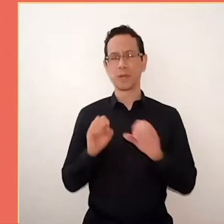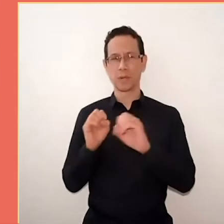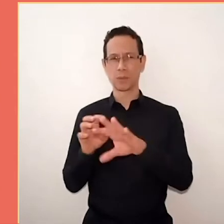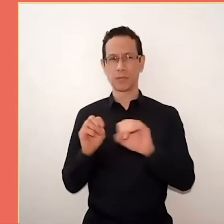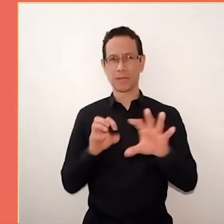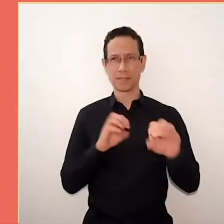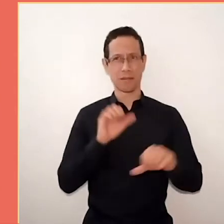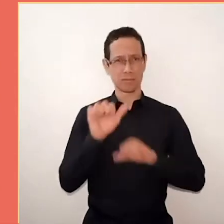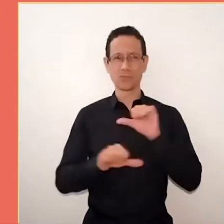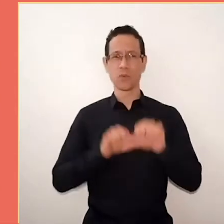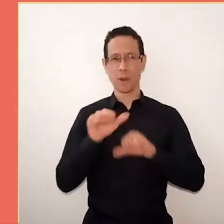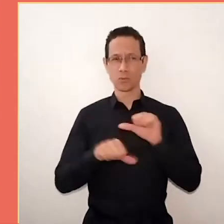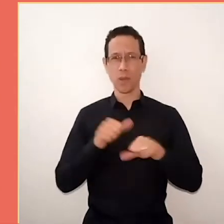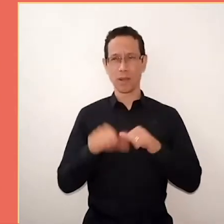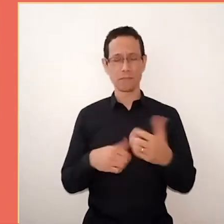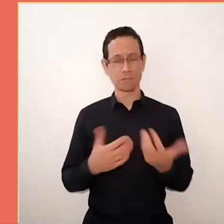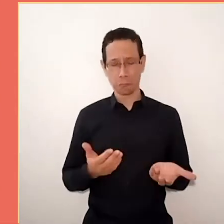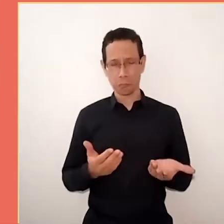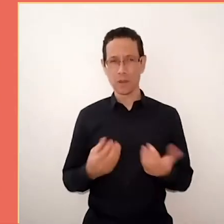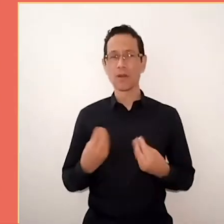O que ela tem a ver com a nossa concepção de leitura?